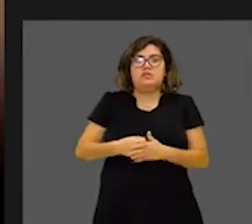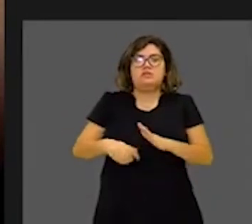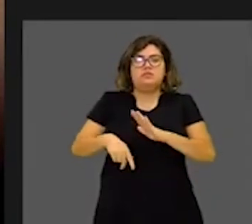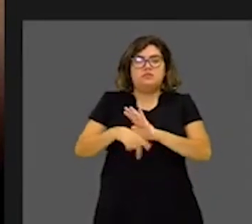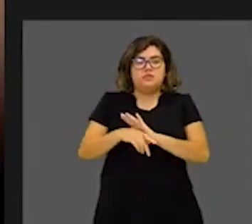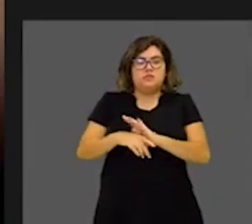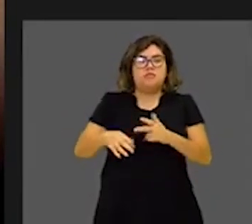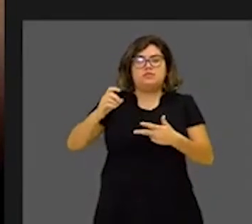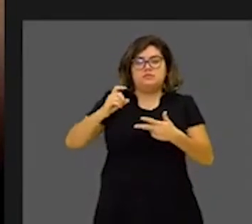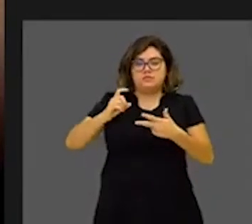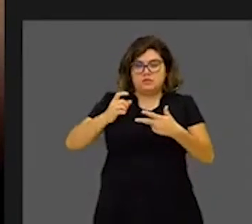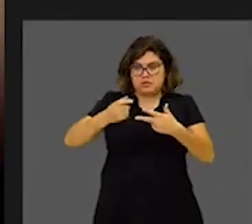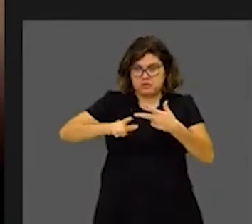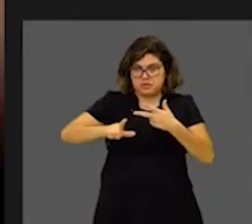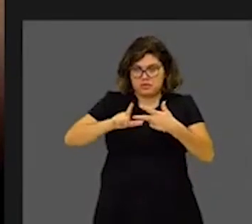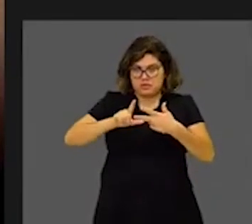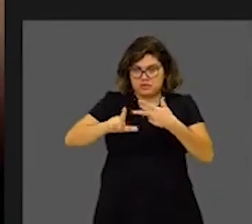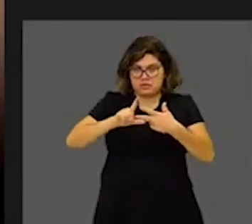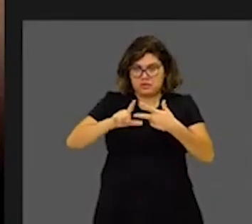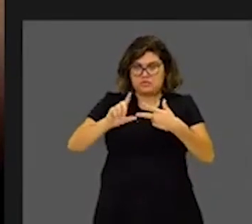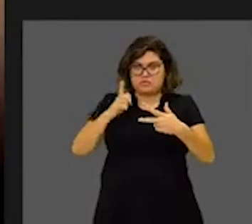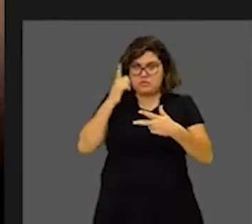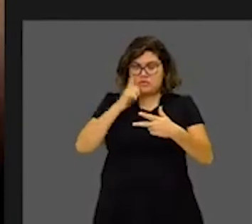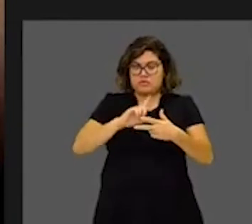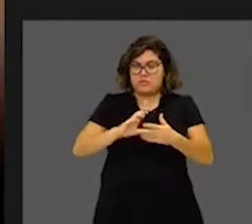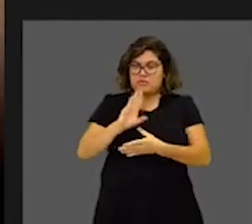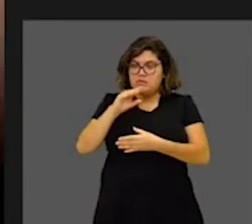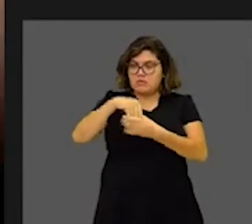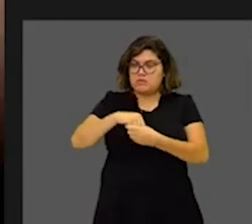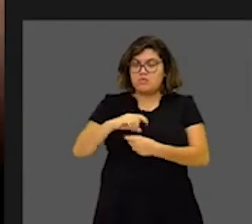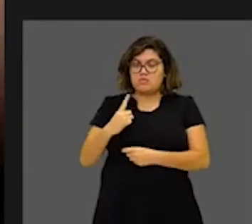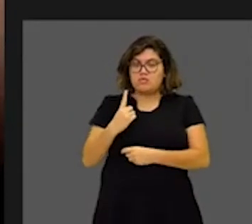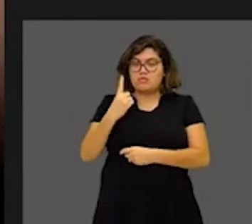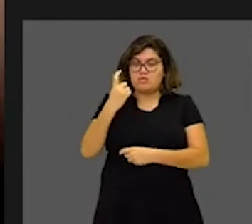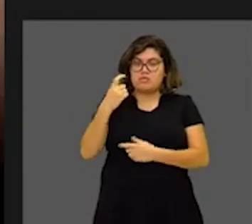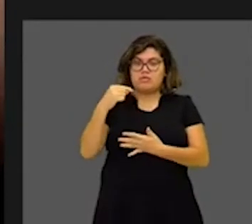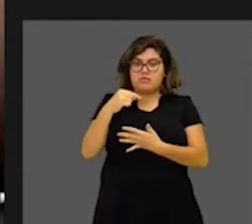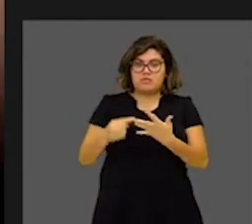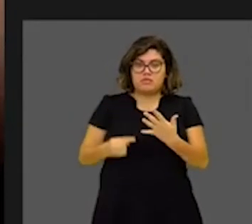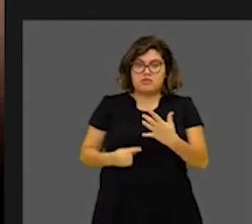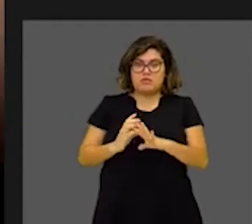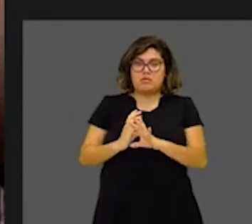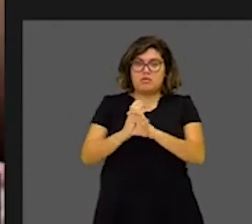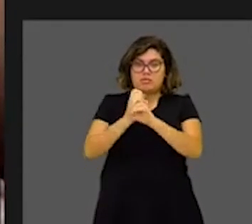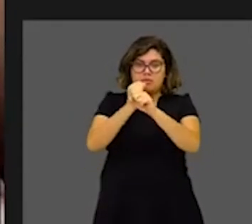de atribuir somente um critério para Contagem em dobro dos votos ou seja se a pessoa é uma